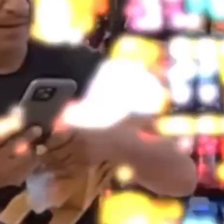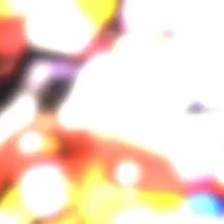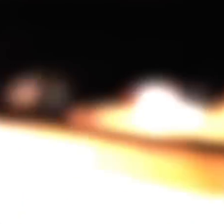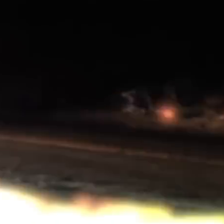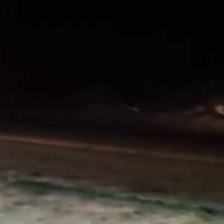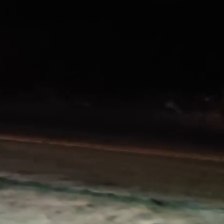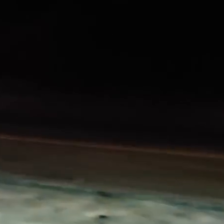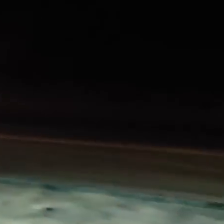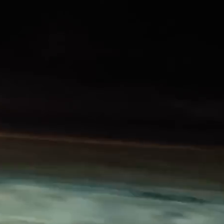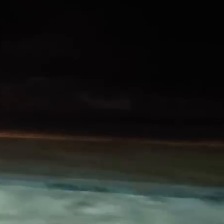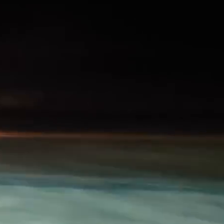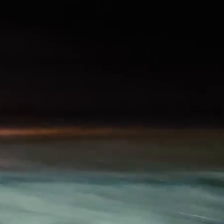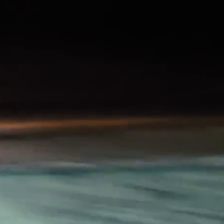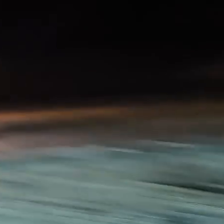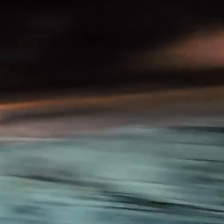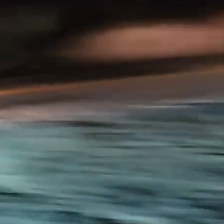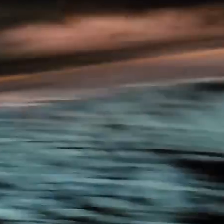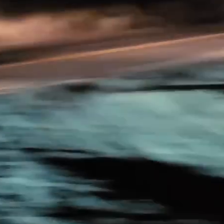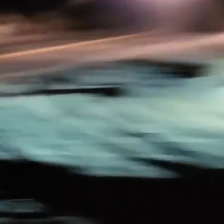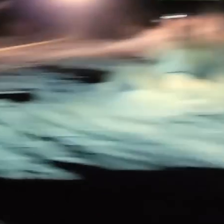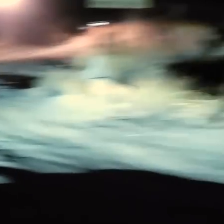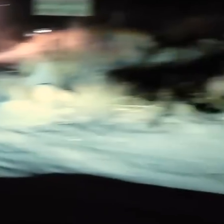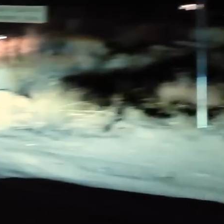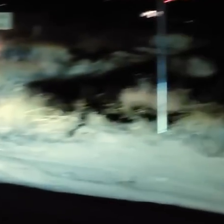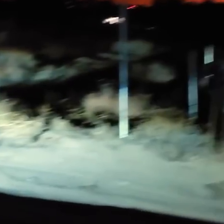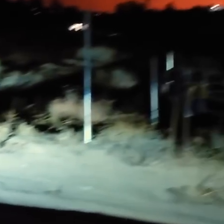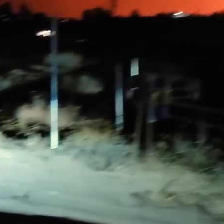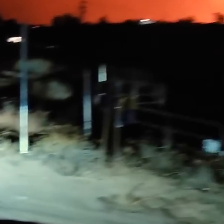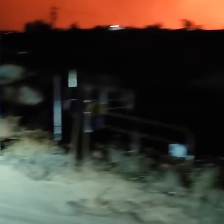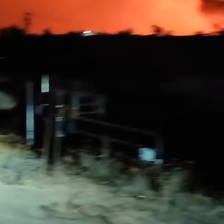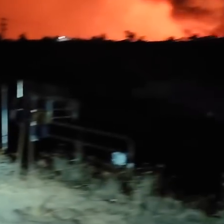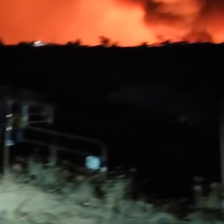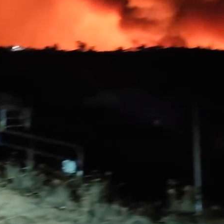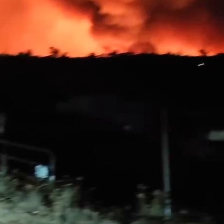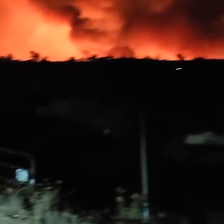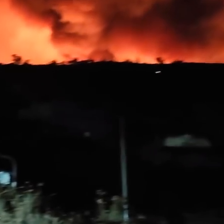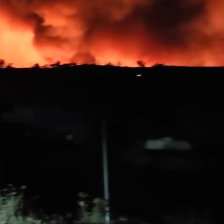los habitantes de Los Ángeles han recibido con gratitud y Esperanza la llegada del